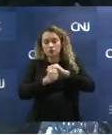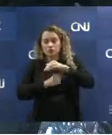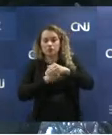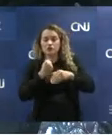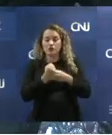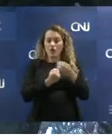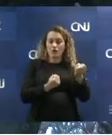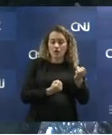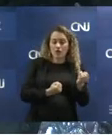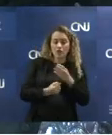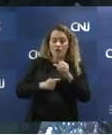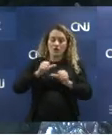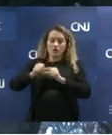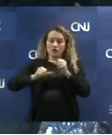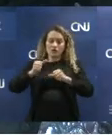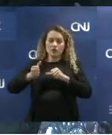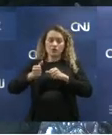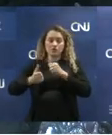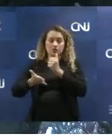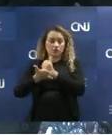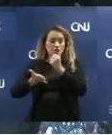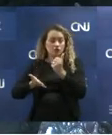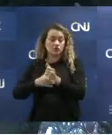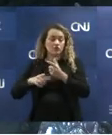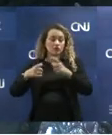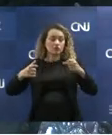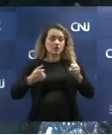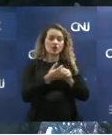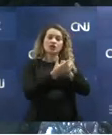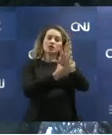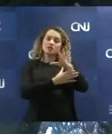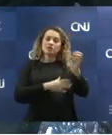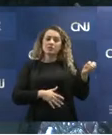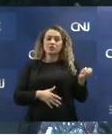grandes soldas do lançamento de novas, os novos leilões envolvendo infraestrutura